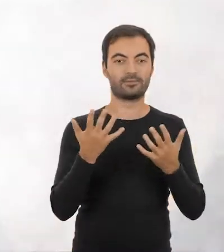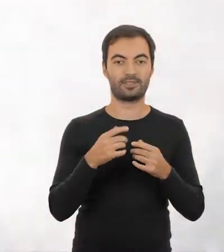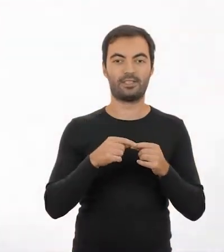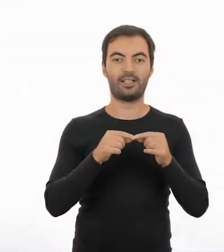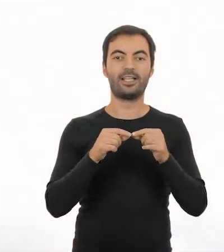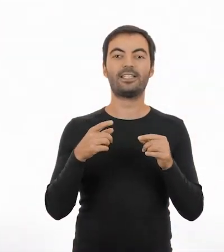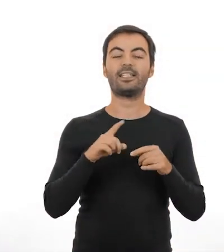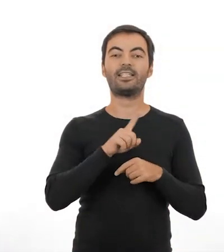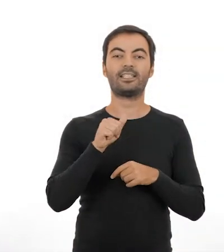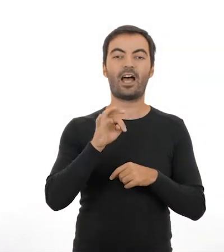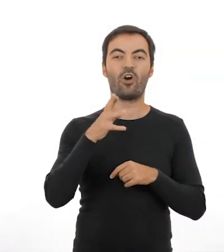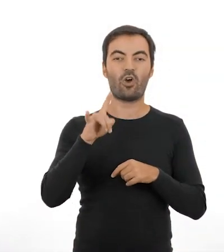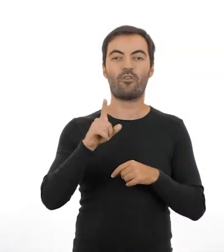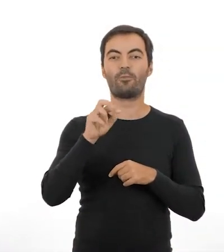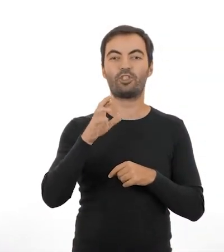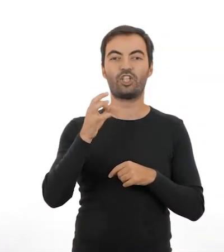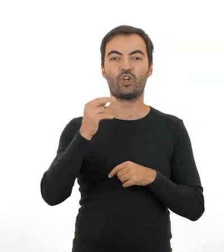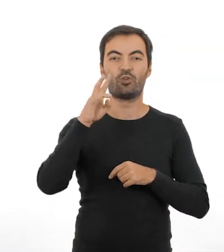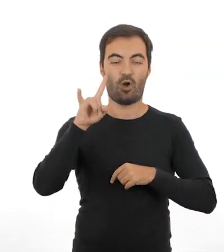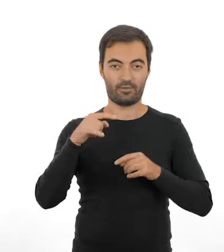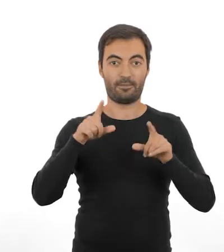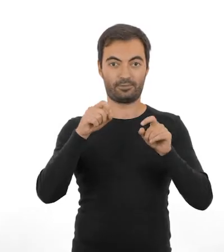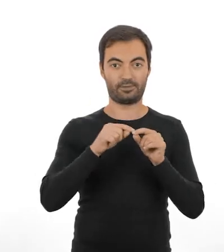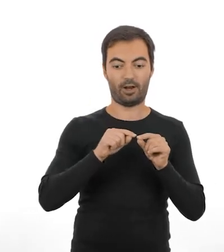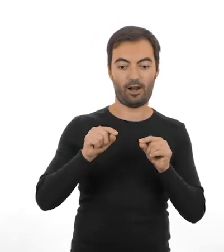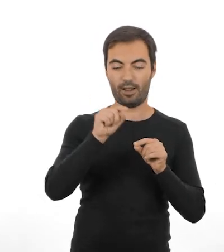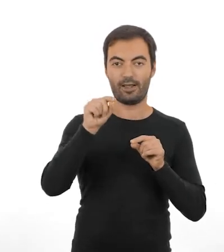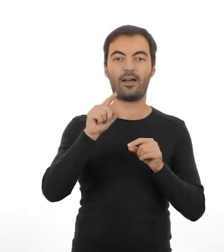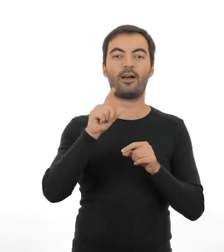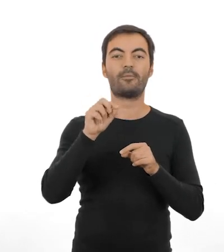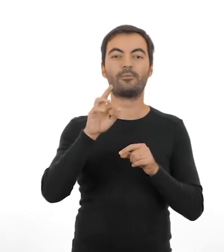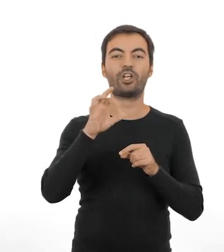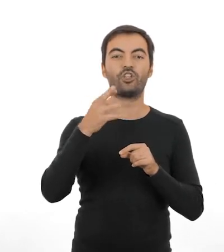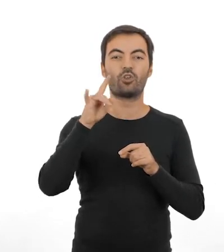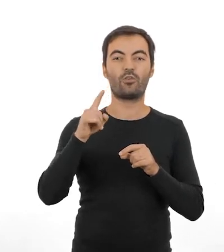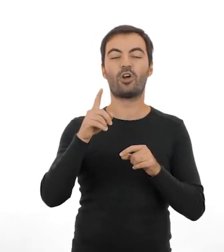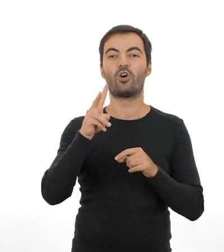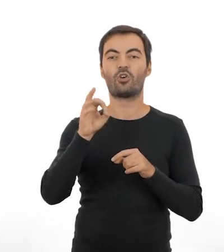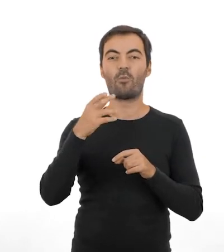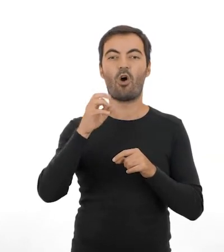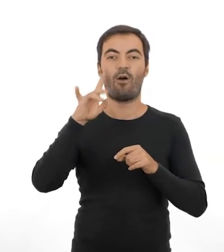potem dociera do węzła przedsionkowo-komorowego, i stamtąd przebiega przez resztę serca.